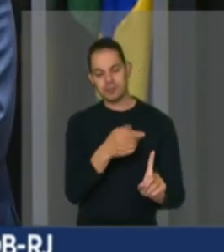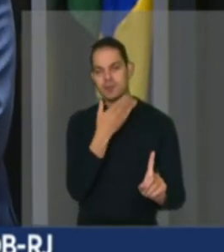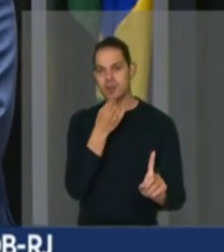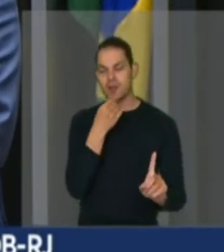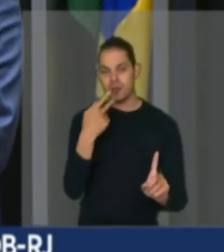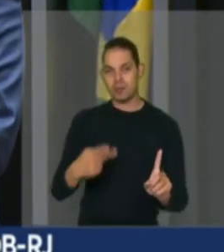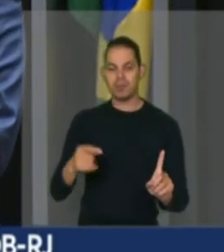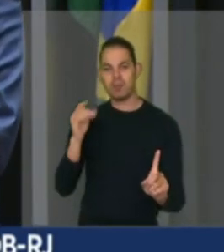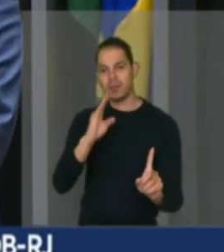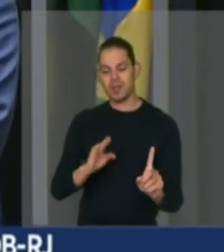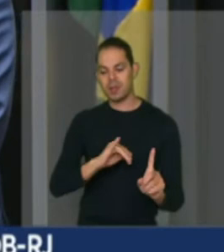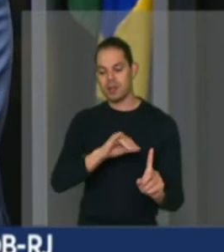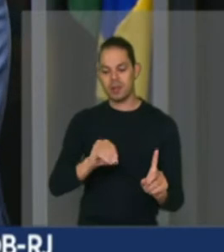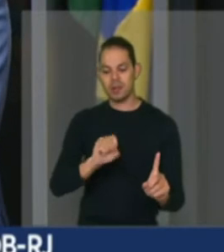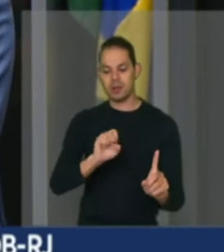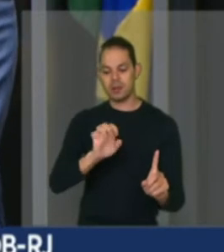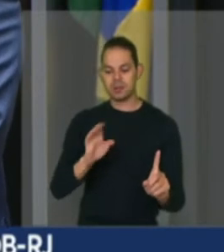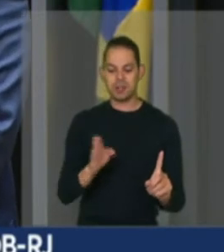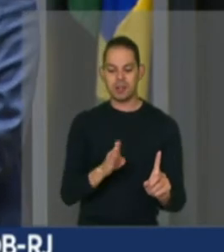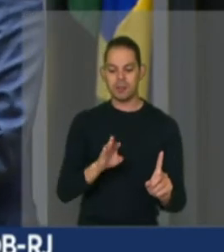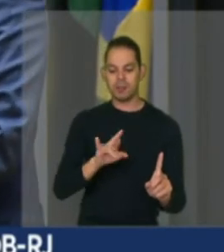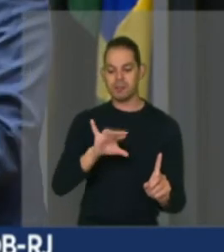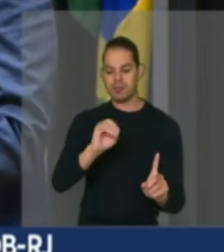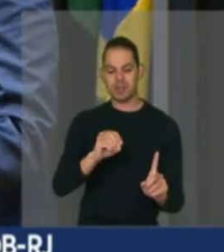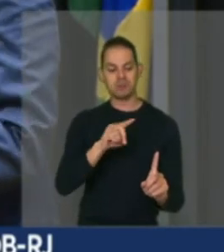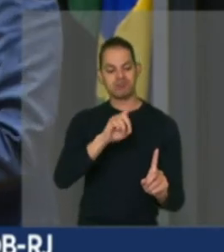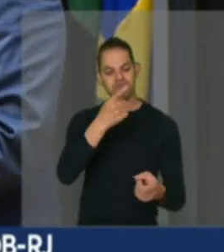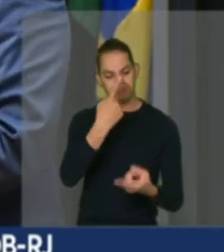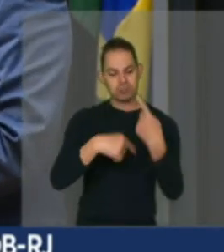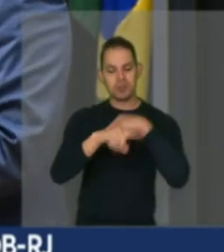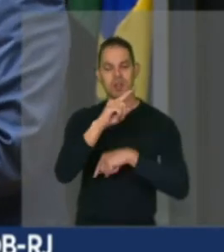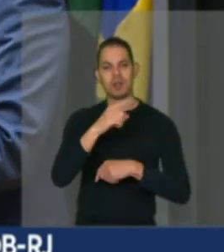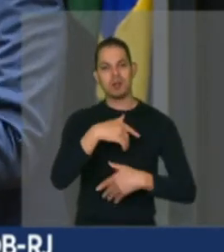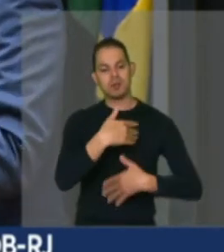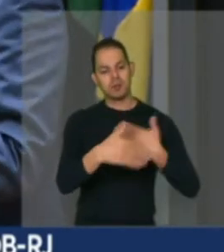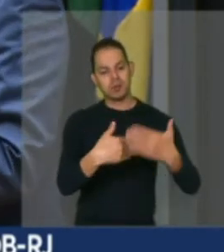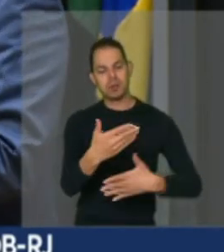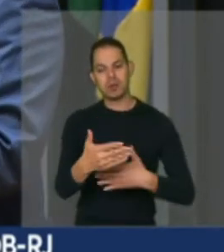SUCESSO NA SUA JORNADA E TODO O GRUPO QUE ESTÁ NA ASSOCIAÇÃO COMERCIAL DO RIO DE JANEIRO. AO MESMO TEMPO,